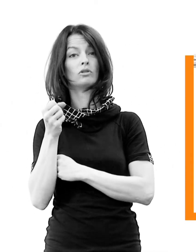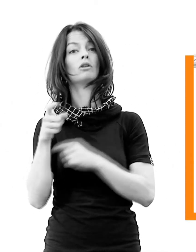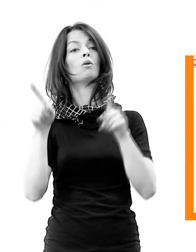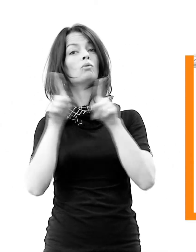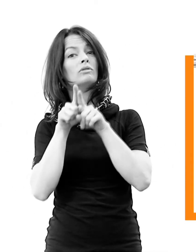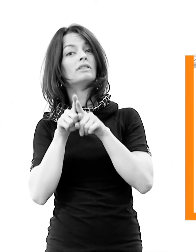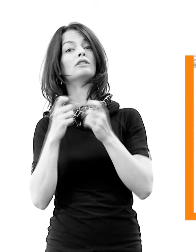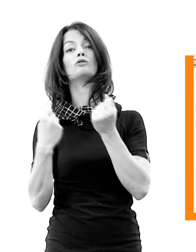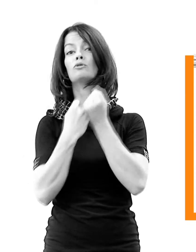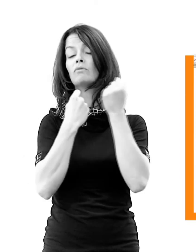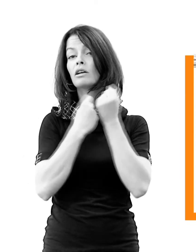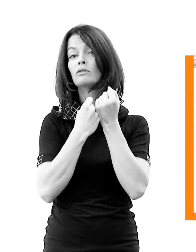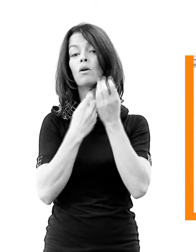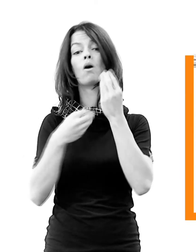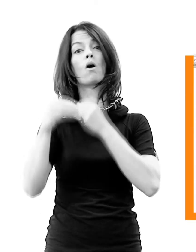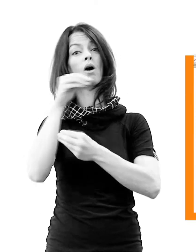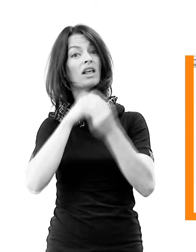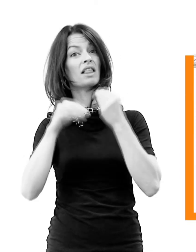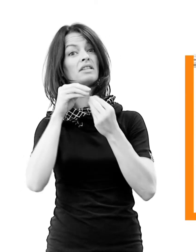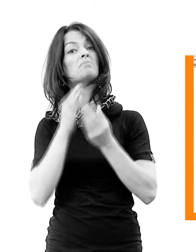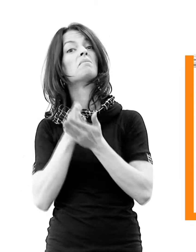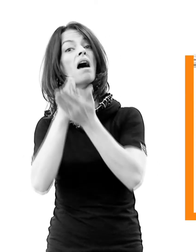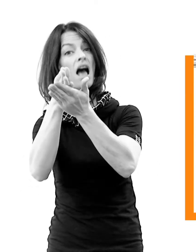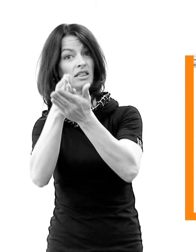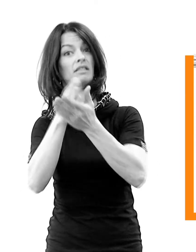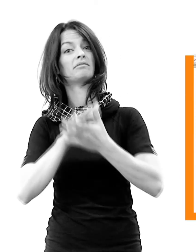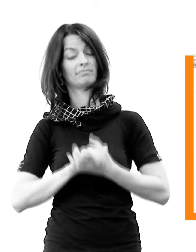subventions disponibles et les organismes pouvant vous épauler.